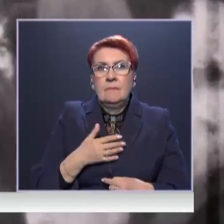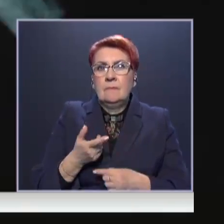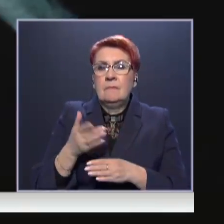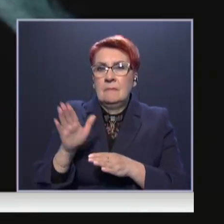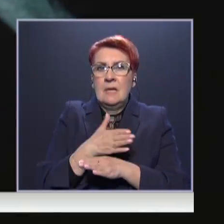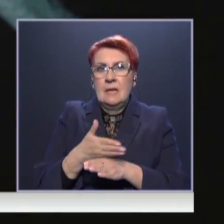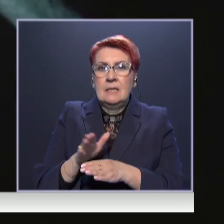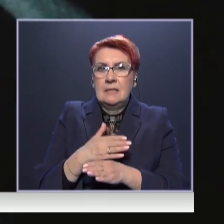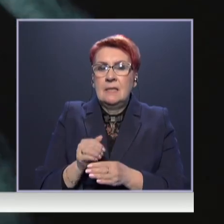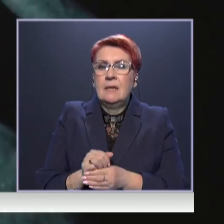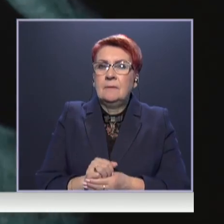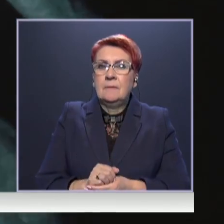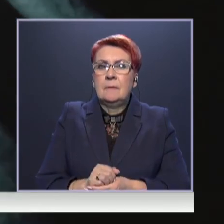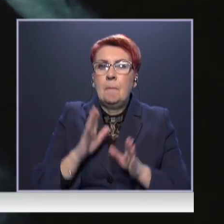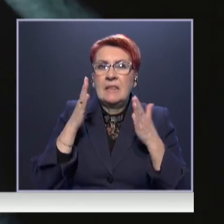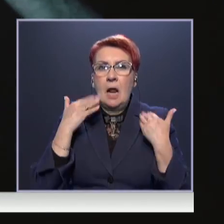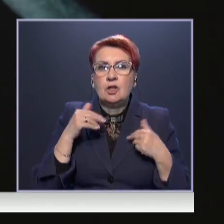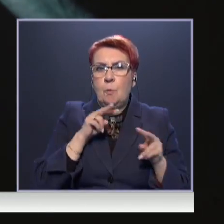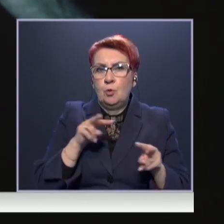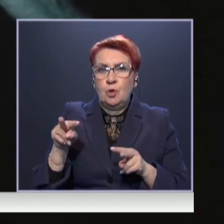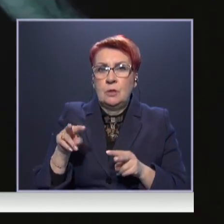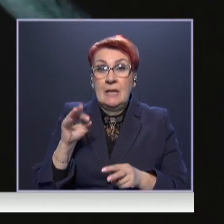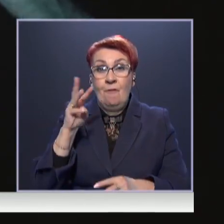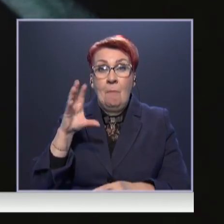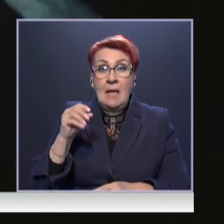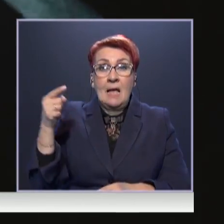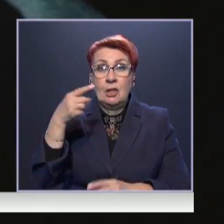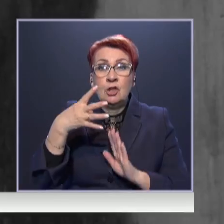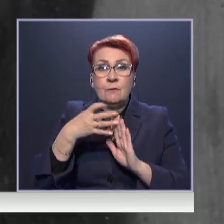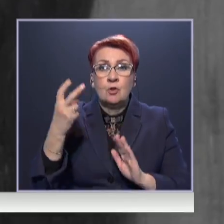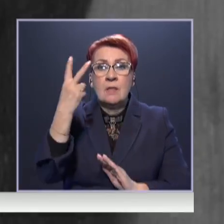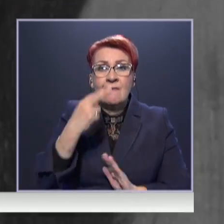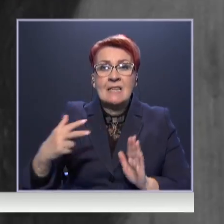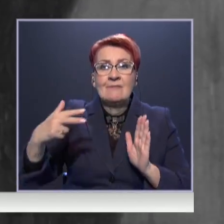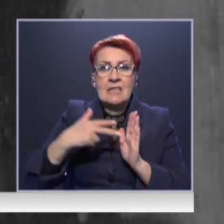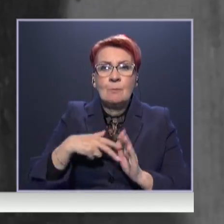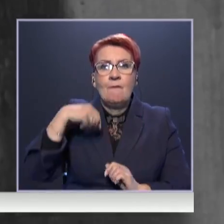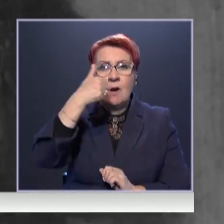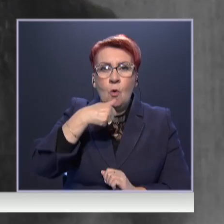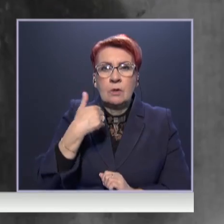места блюстителя и сведения то в мае 1928 года им удалось